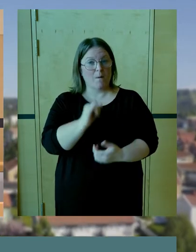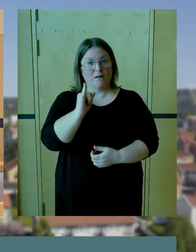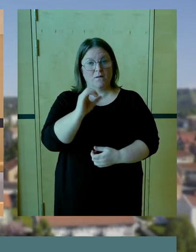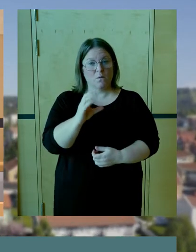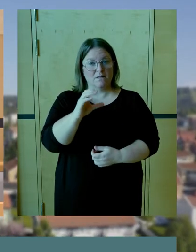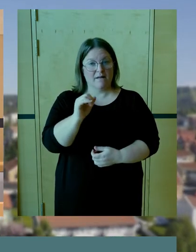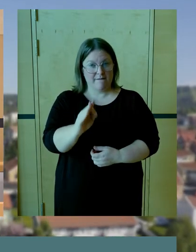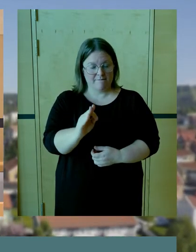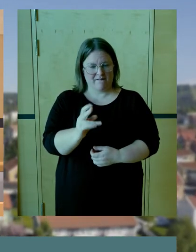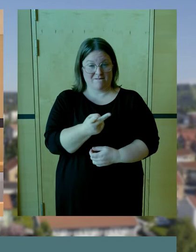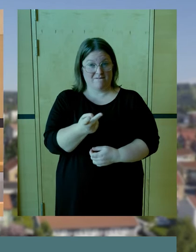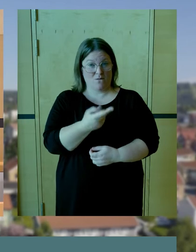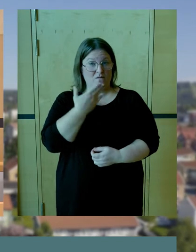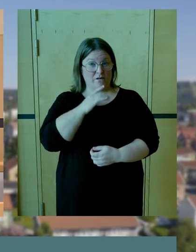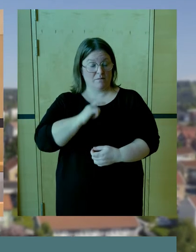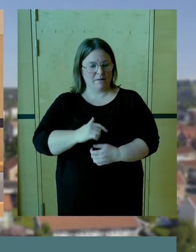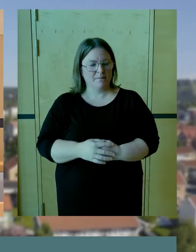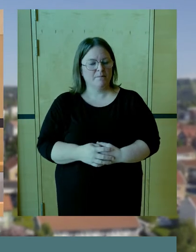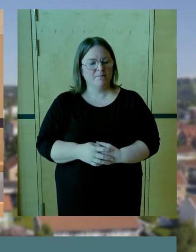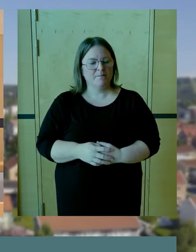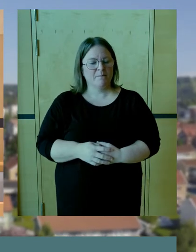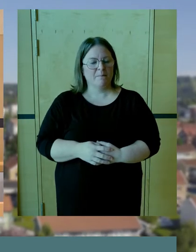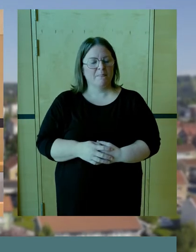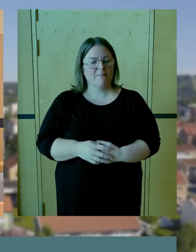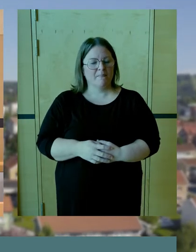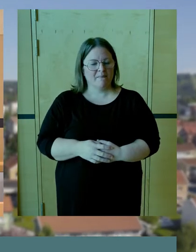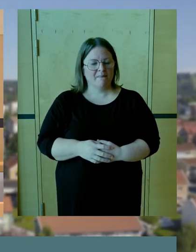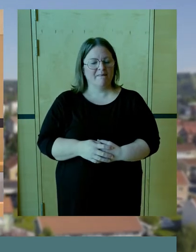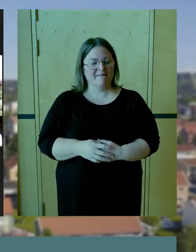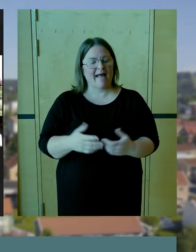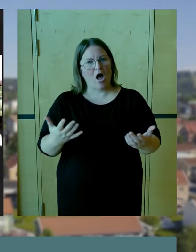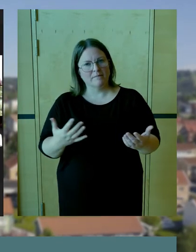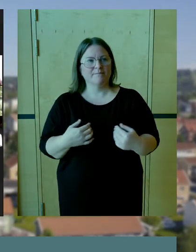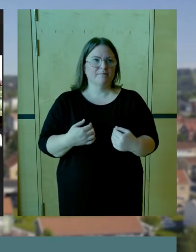Jag delar väl en åsikt den här fullt ut långt ifrån